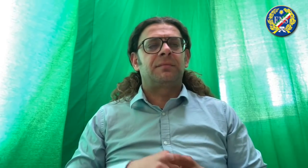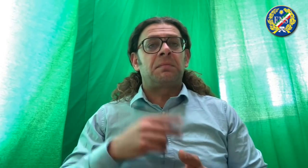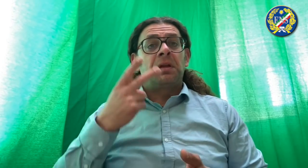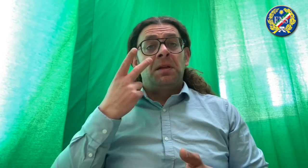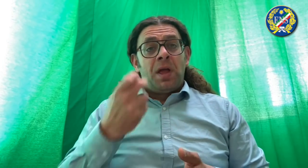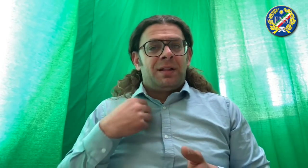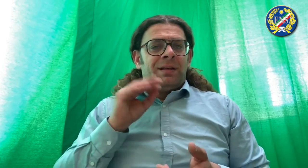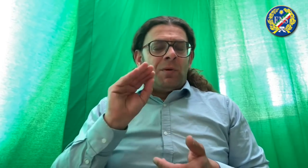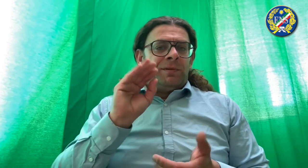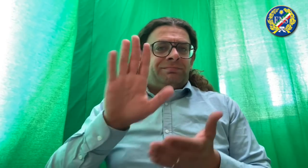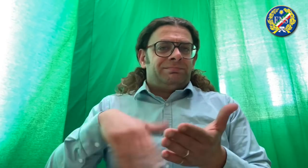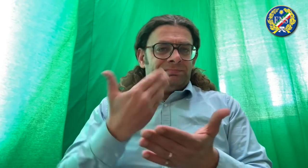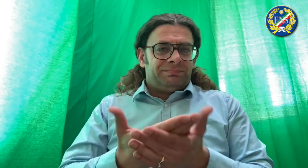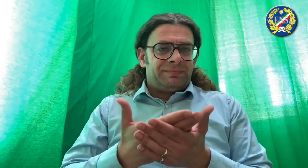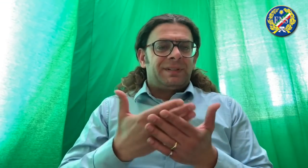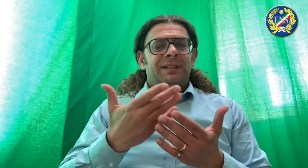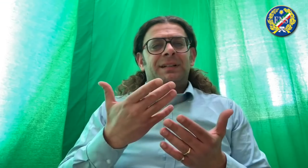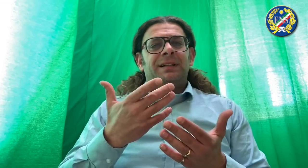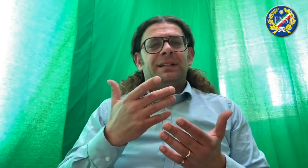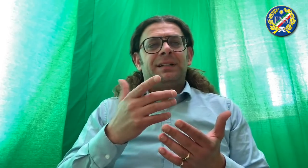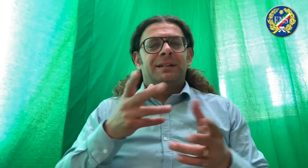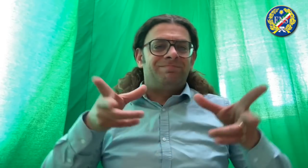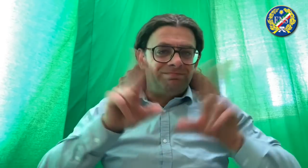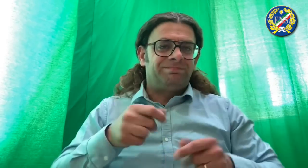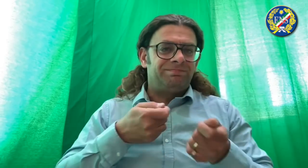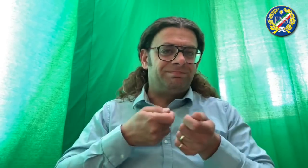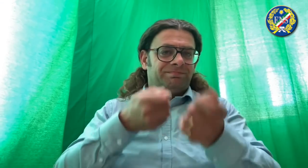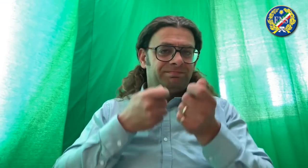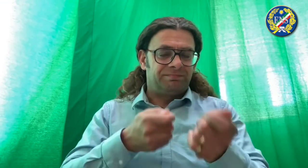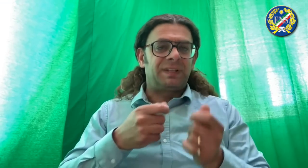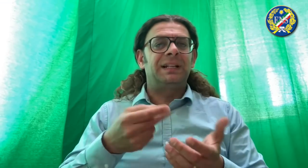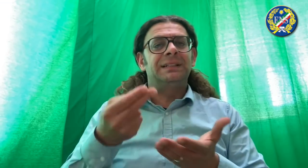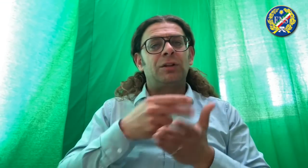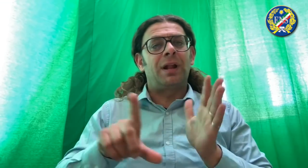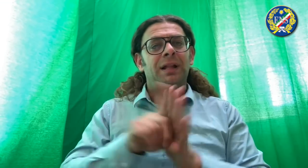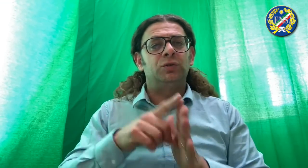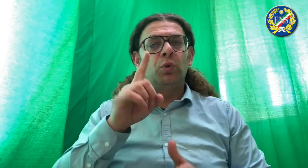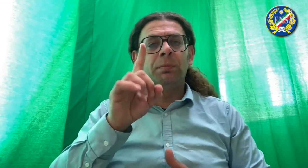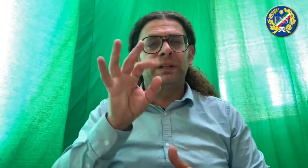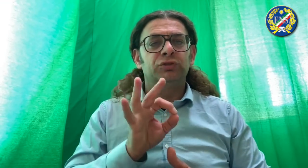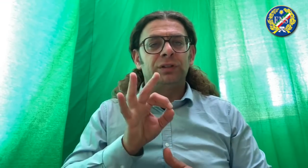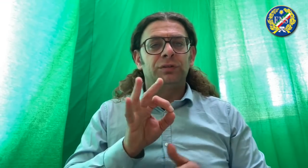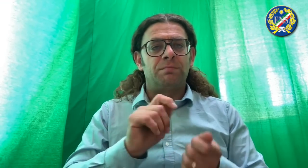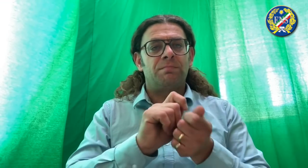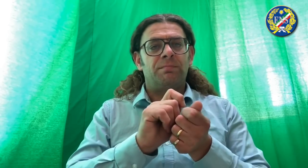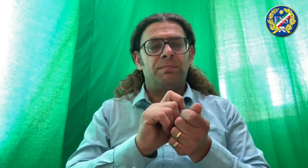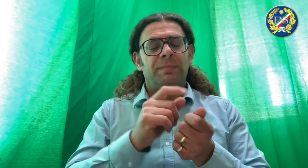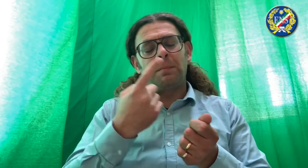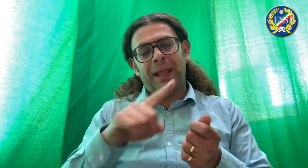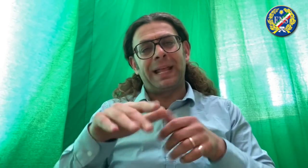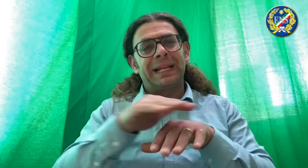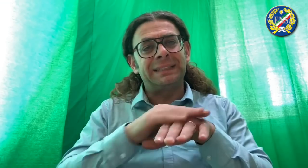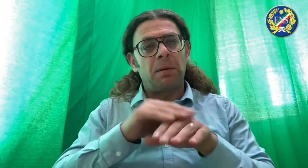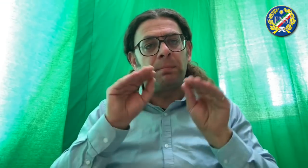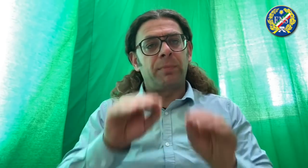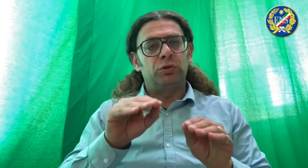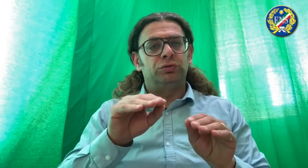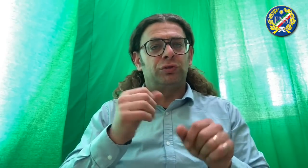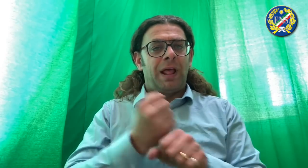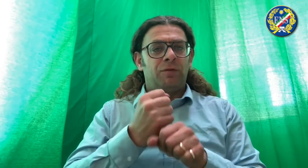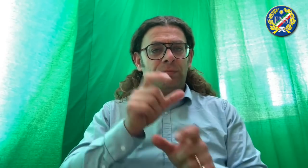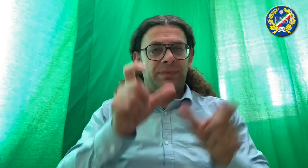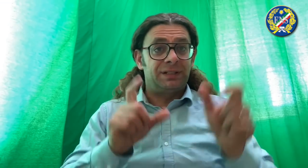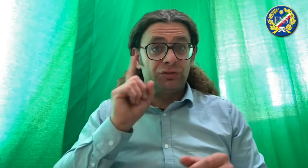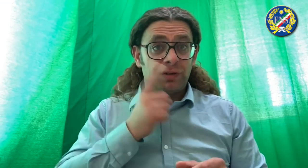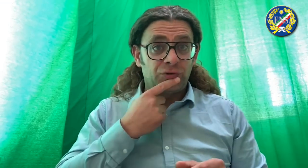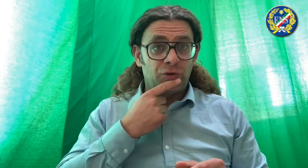Ho chiesto e sollecitato di presentare nuovamente il disegno di legge dedicato alla quota dell’1% dei posti di lavoro riservati alla persone sorde con riferimento